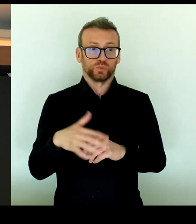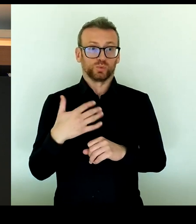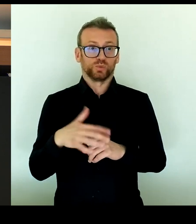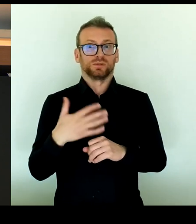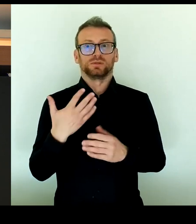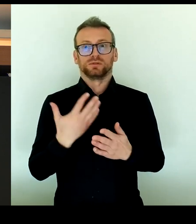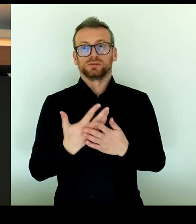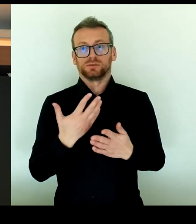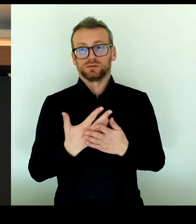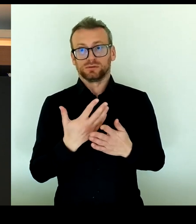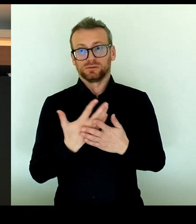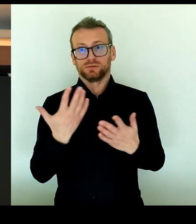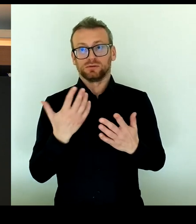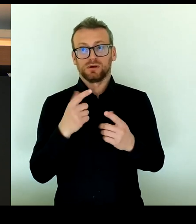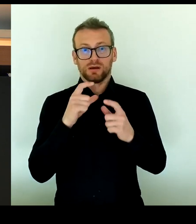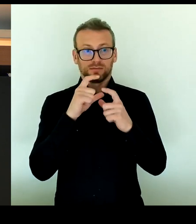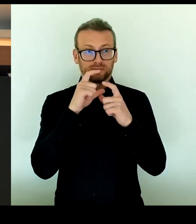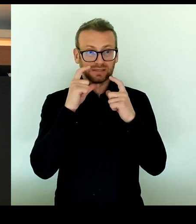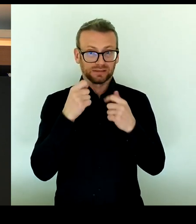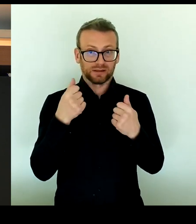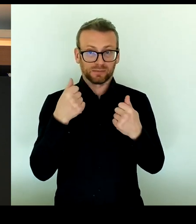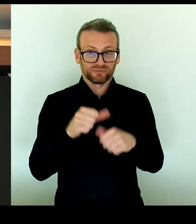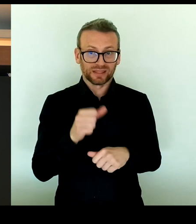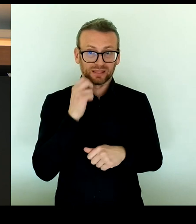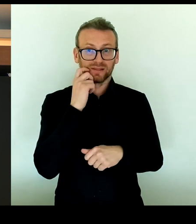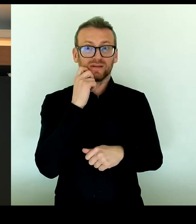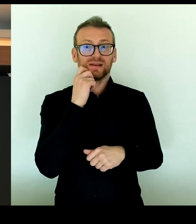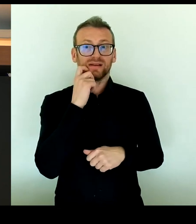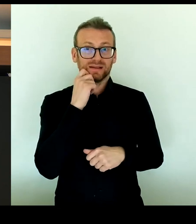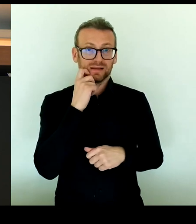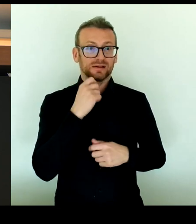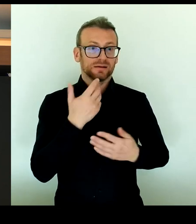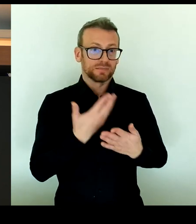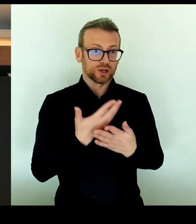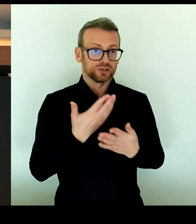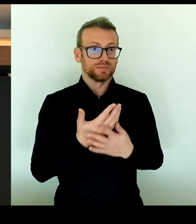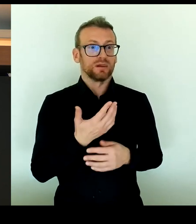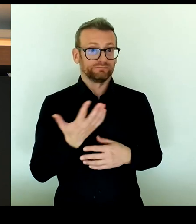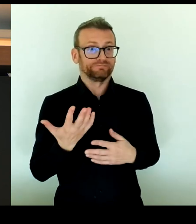auf eine nun bereits viele Monate andauernden Pandi wie und erneut notwendige